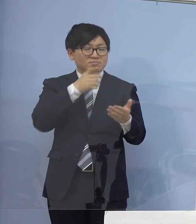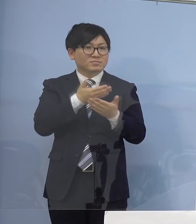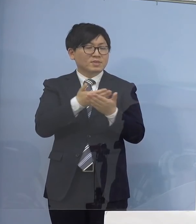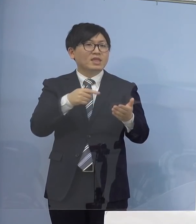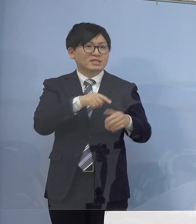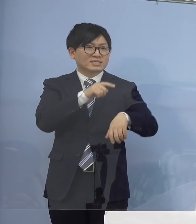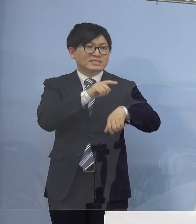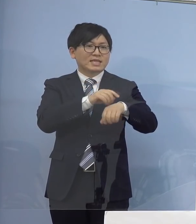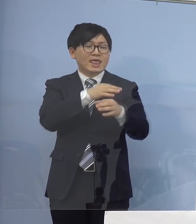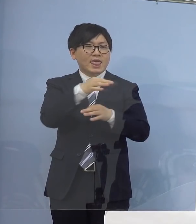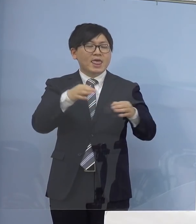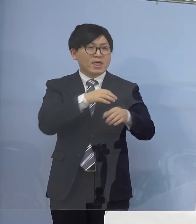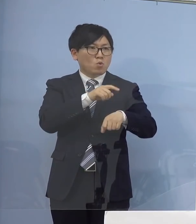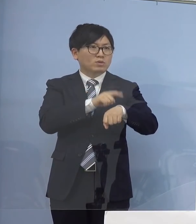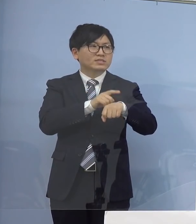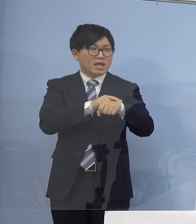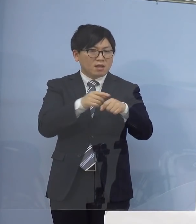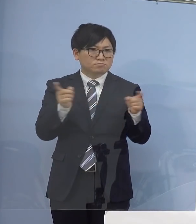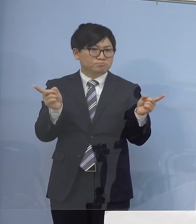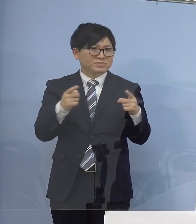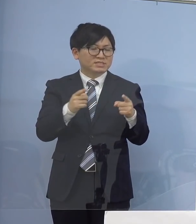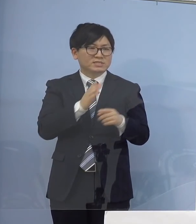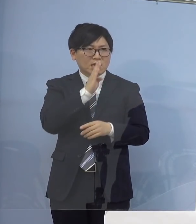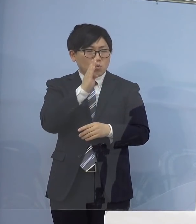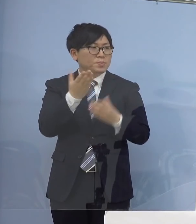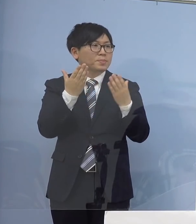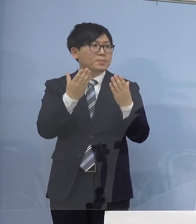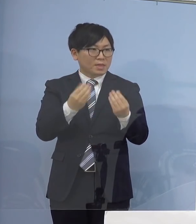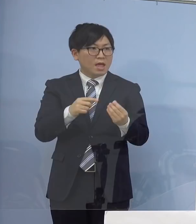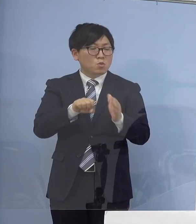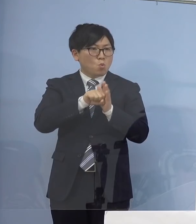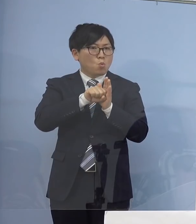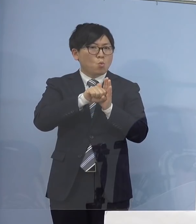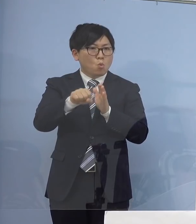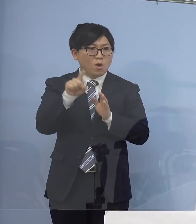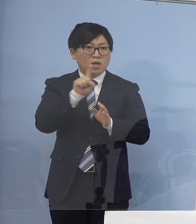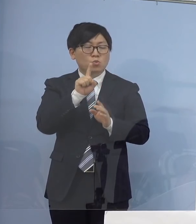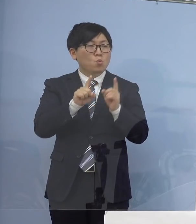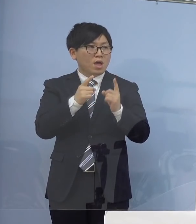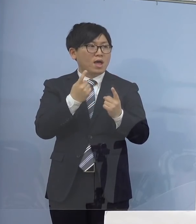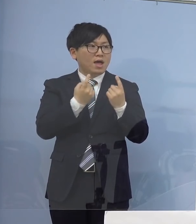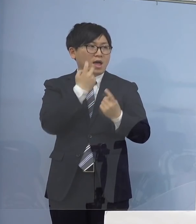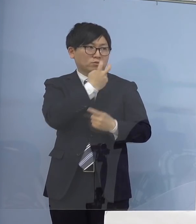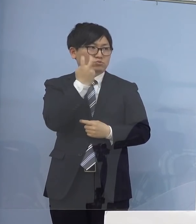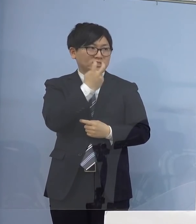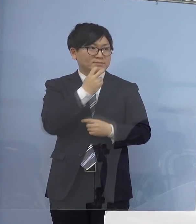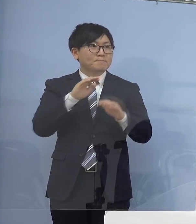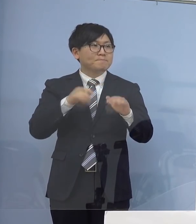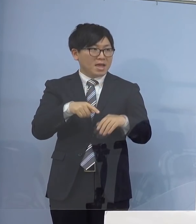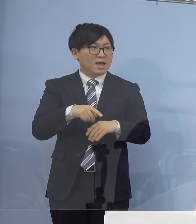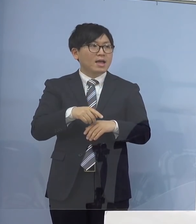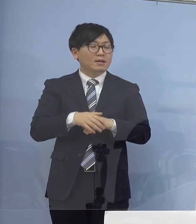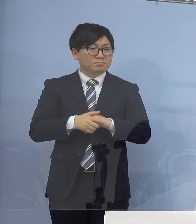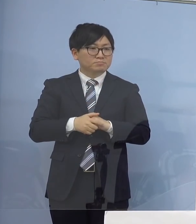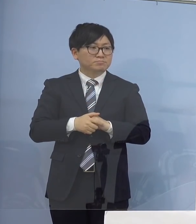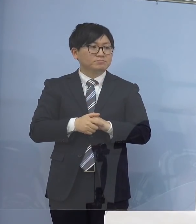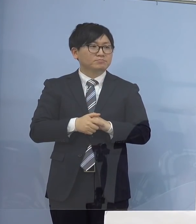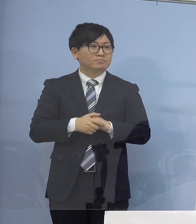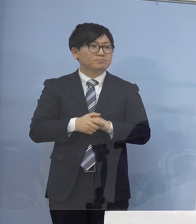その効果測定、これを見る必要もあるということで あえてそうした数値を今出させていただいております